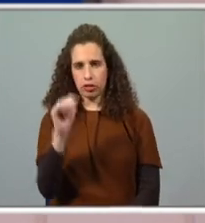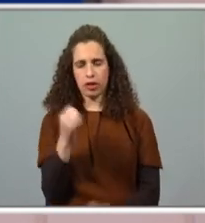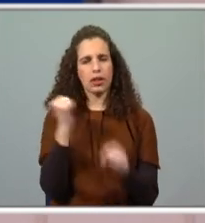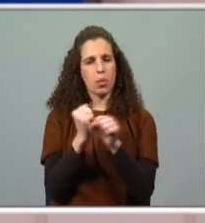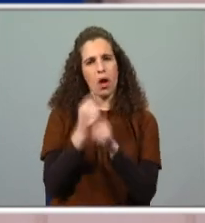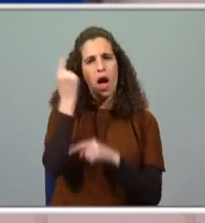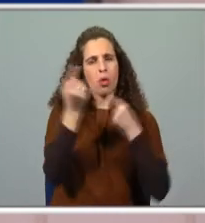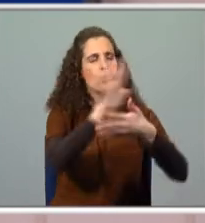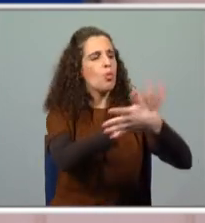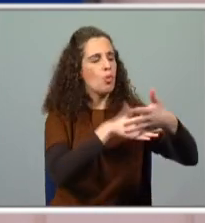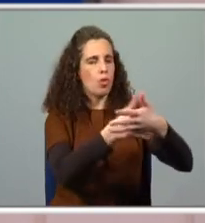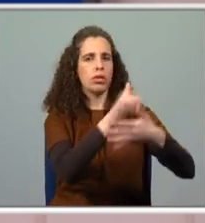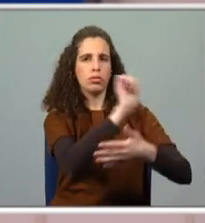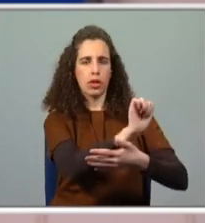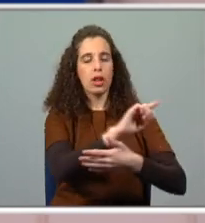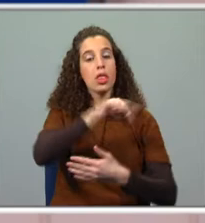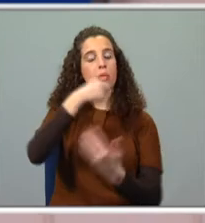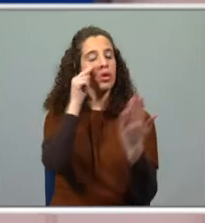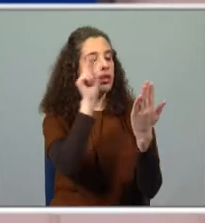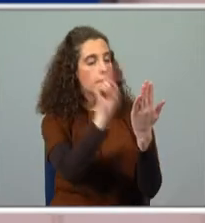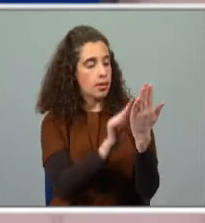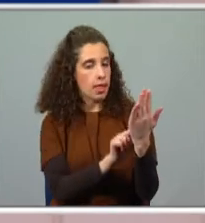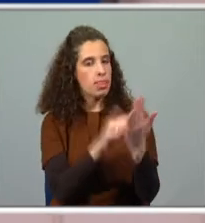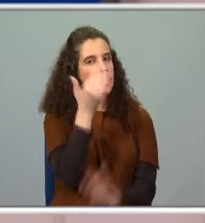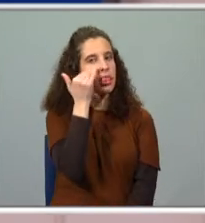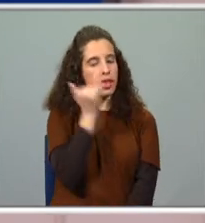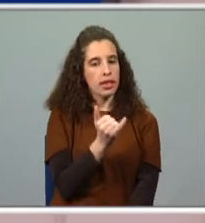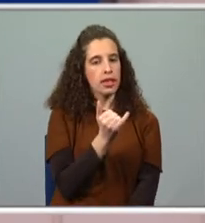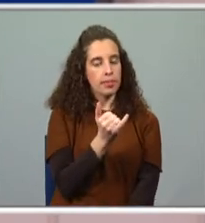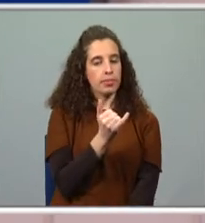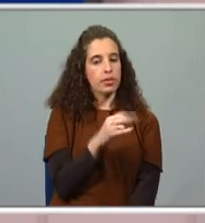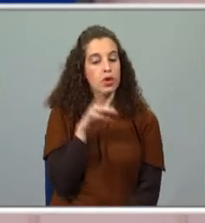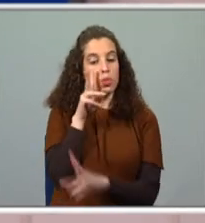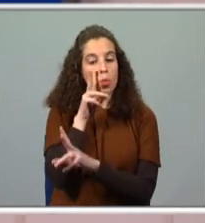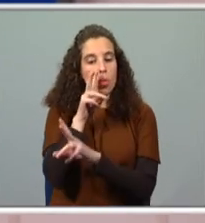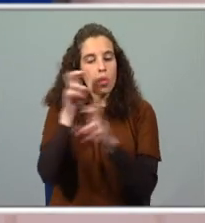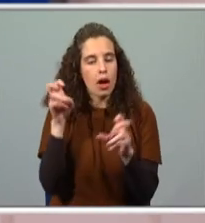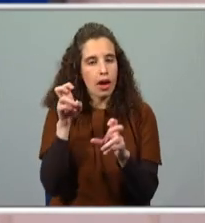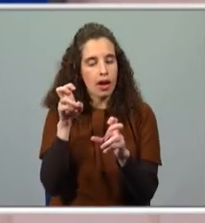poemas dela depois da Leitura Vamos tentar encontrar quase como se fosse um 她讀後的詩 Let's go試著找到幾乎就像它是一個